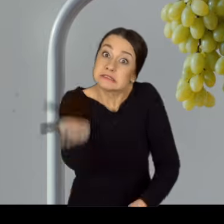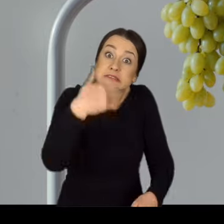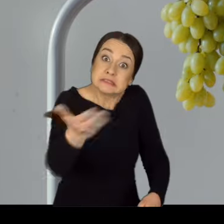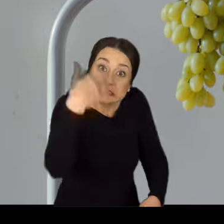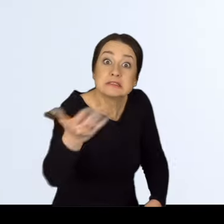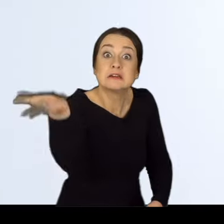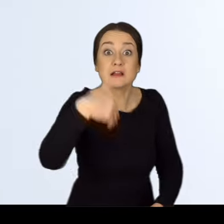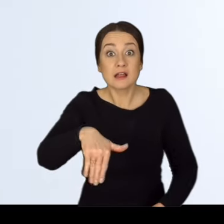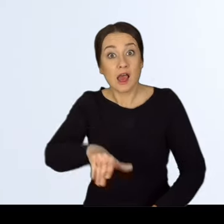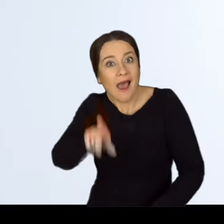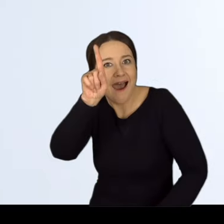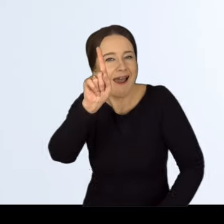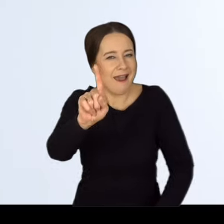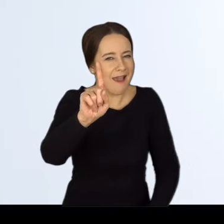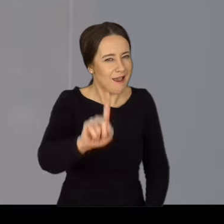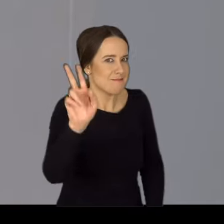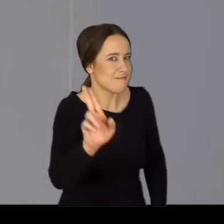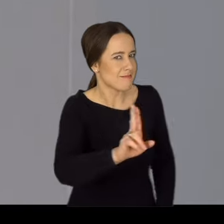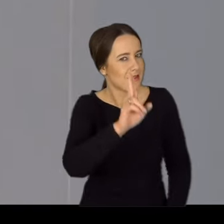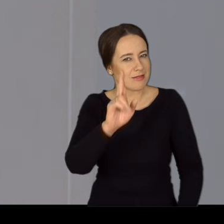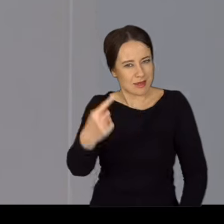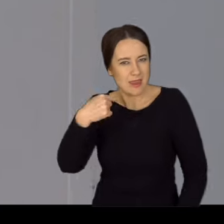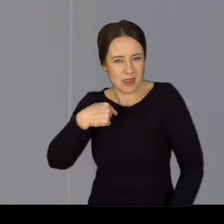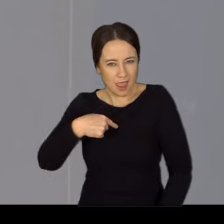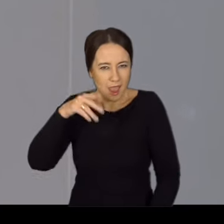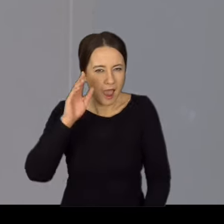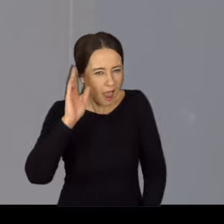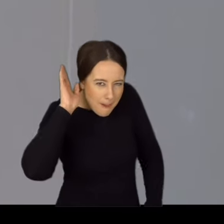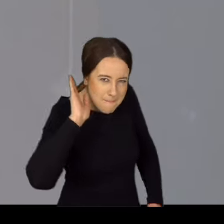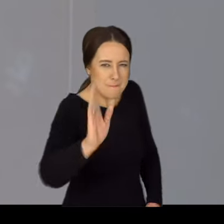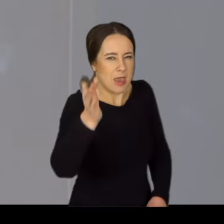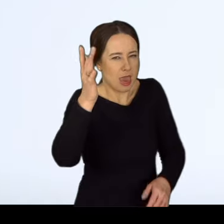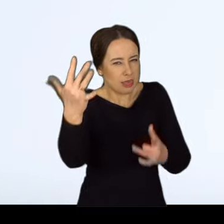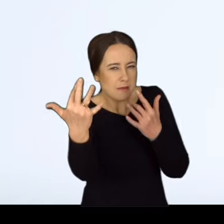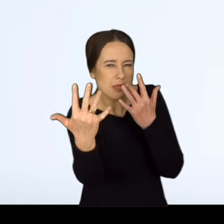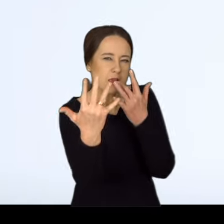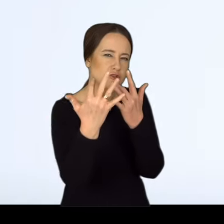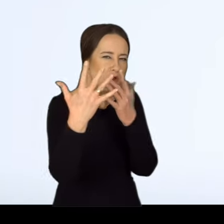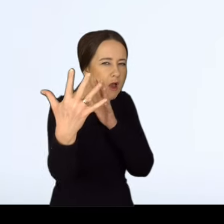lecz tylko wtedy, kiedy ja będę blisko